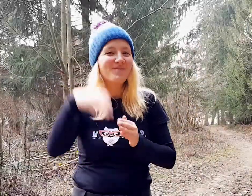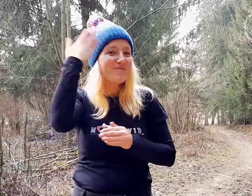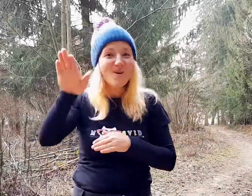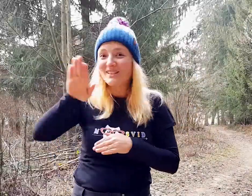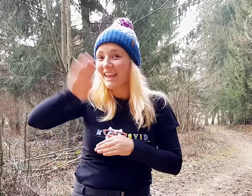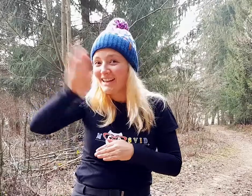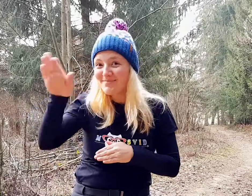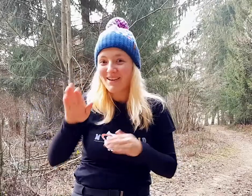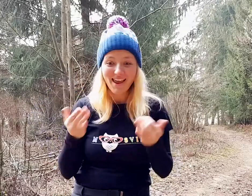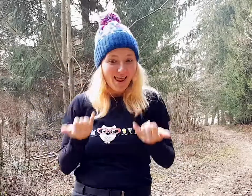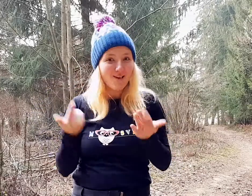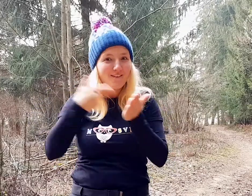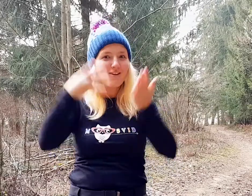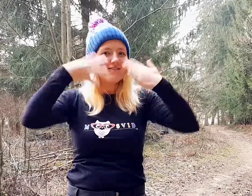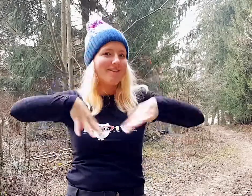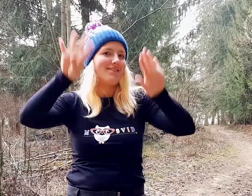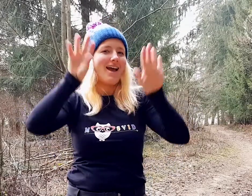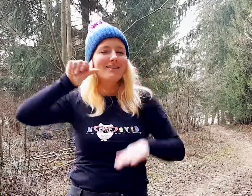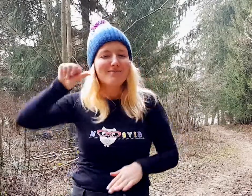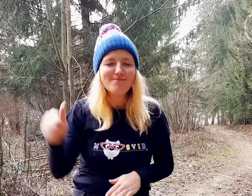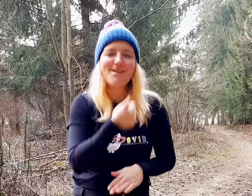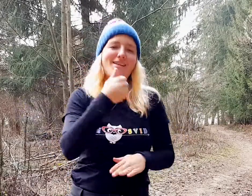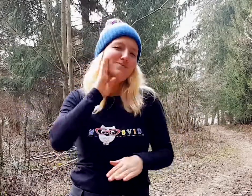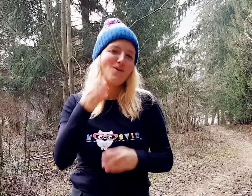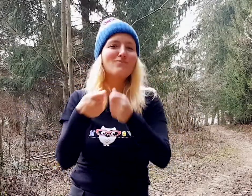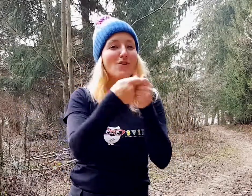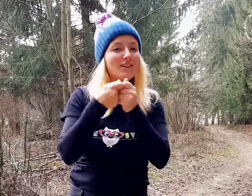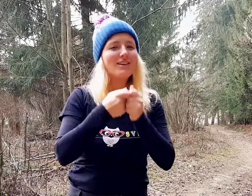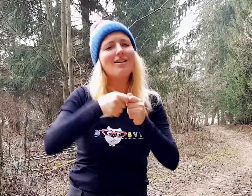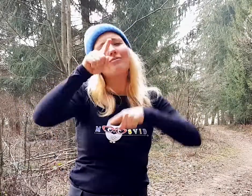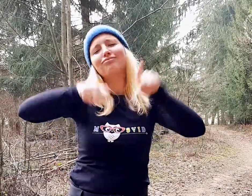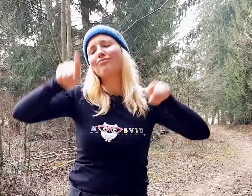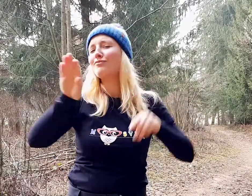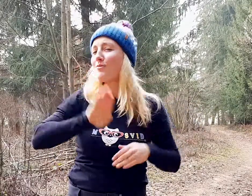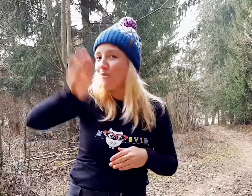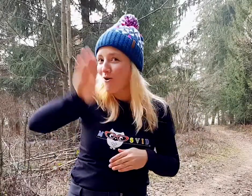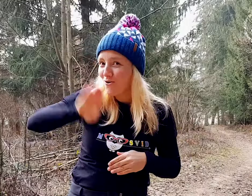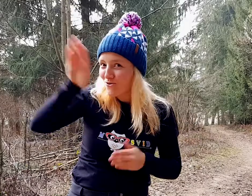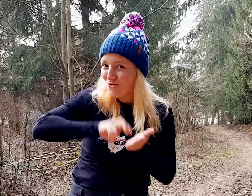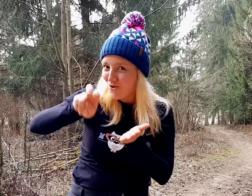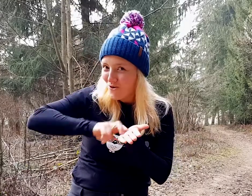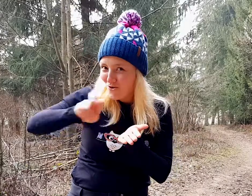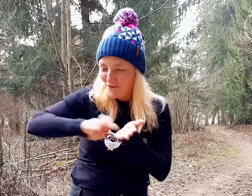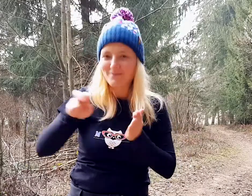MOOSHribi v letošnjem letu 2019 bo znova organiziral raznovrstne pohode.